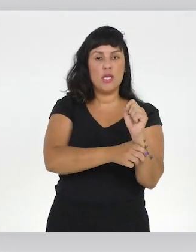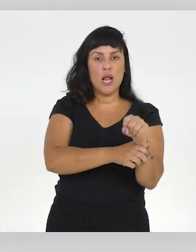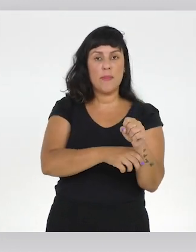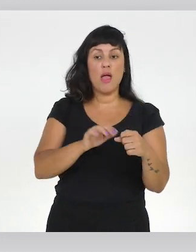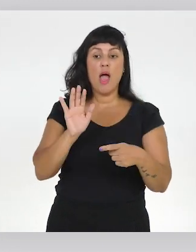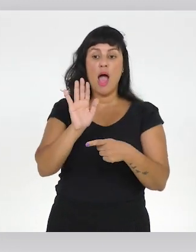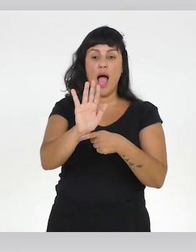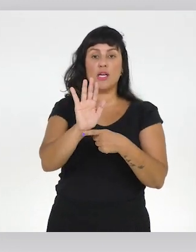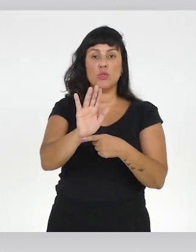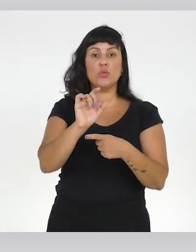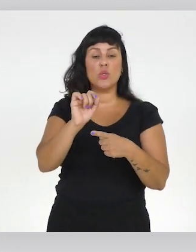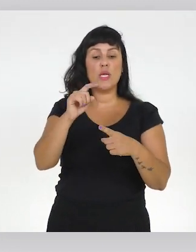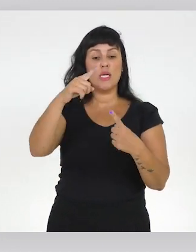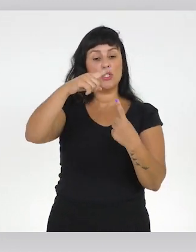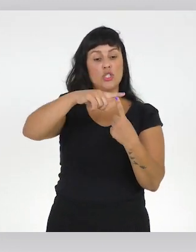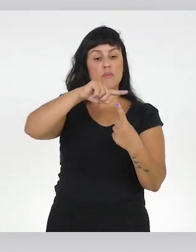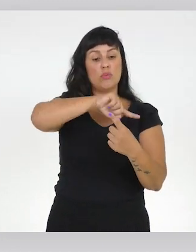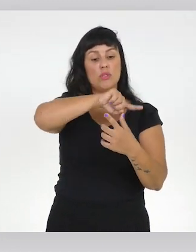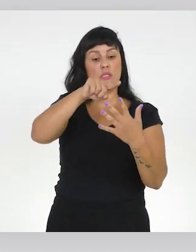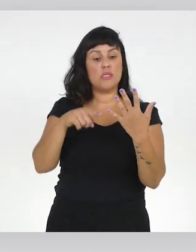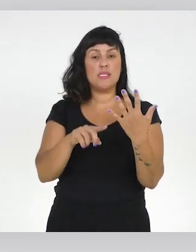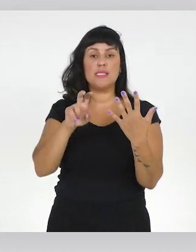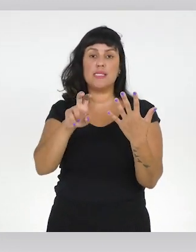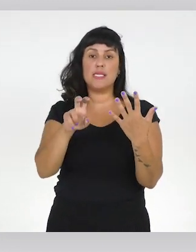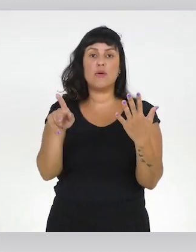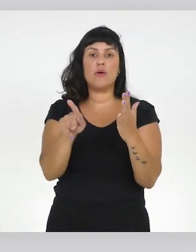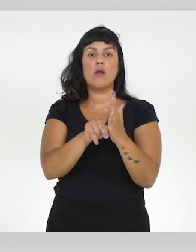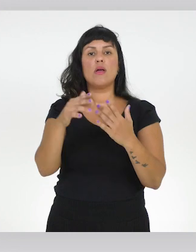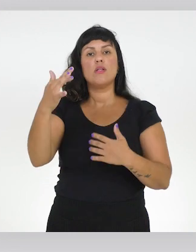Então, ele pode ser usado para pacientes que apresentam qualquer